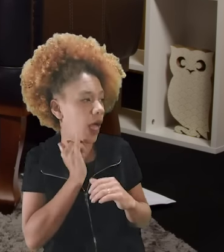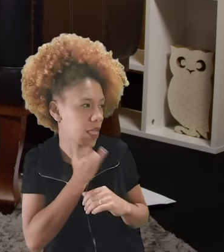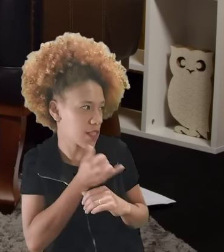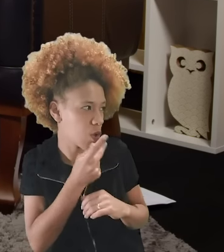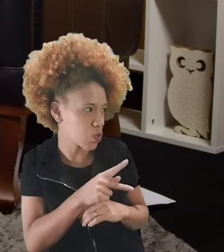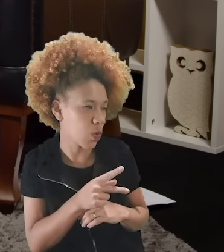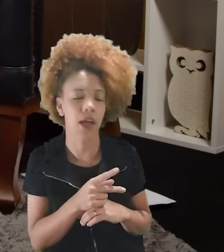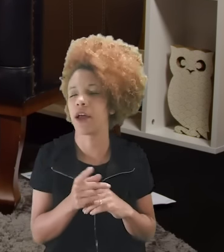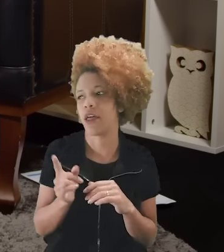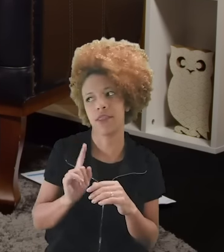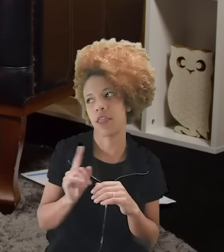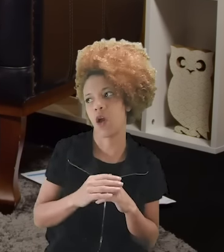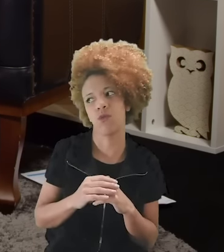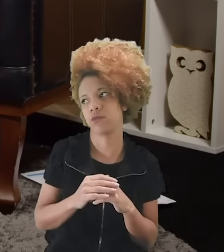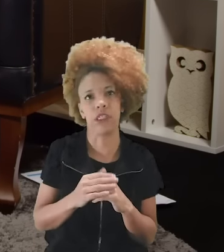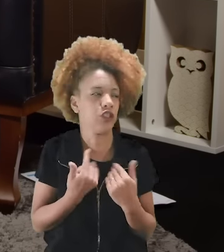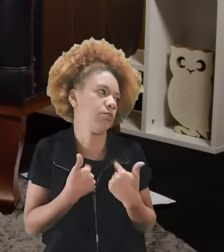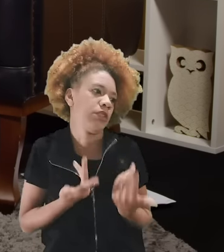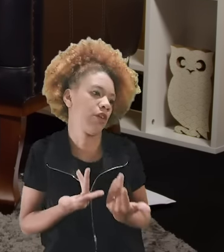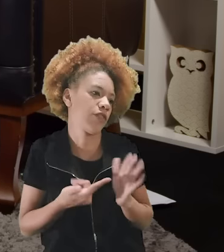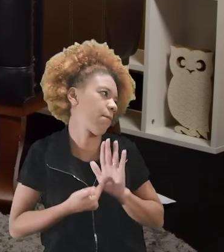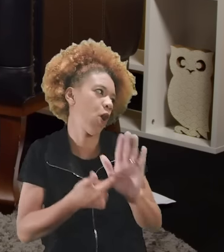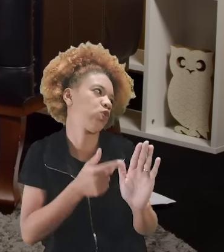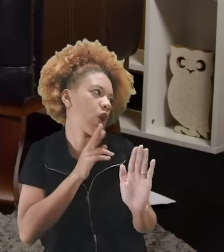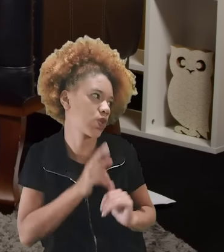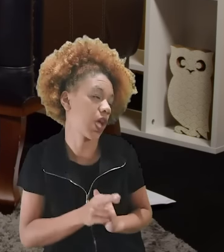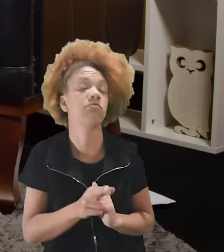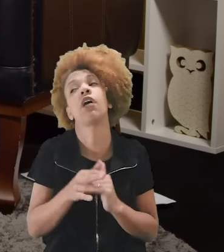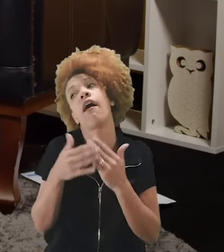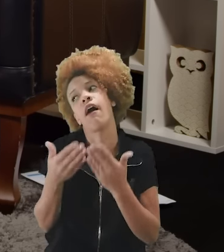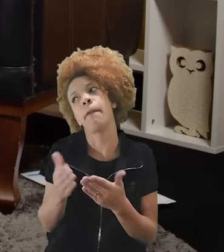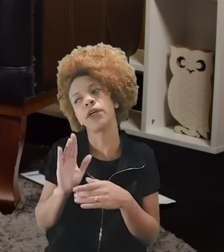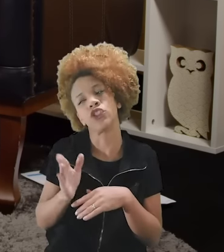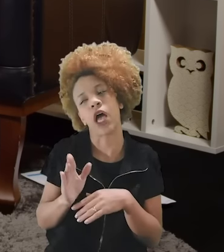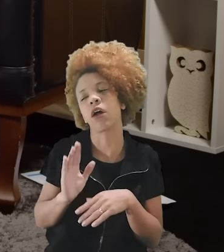narração não senão você vai entregar o jogo senão exato mas já aconteceu Ah agora sim já aconteceu